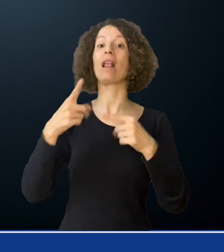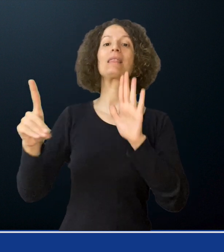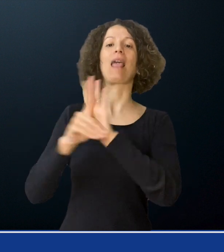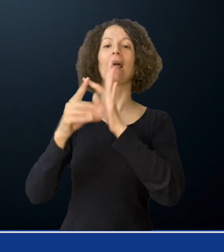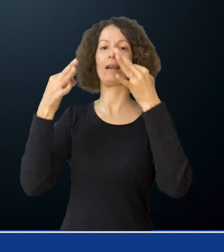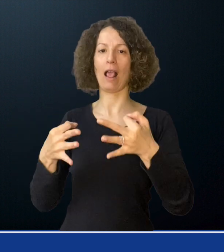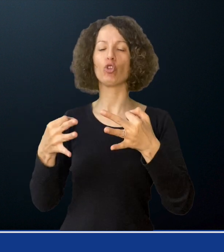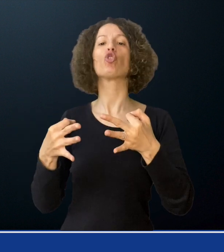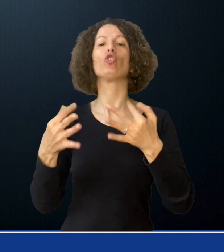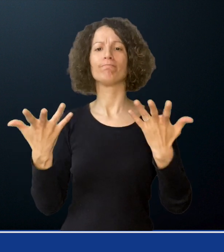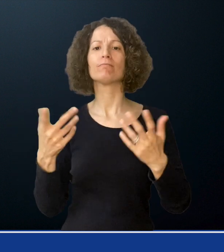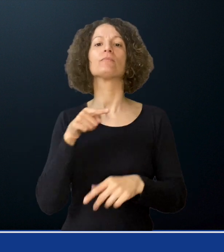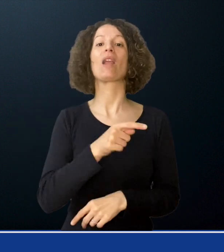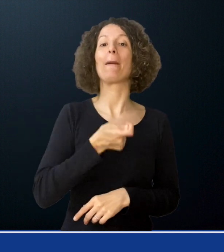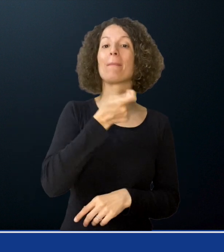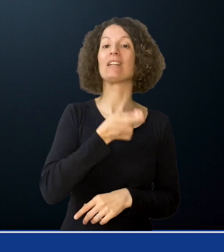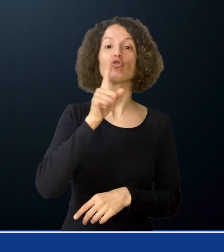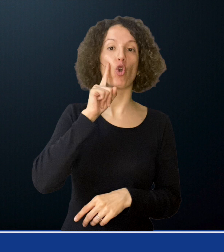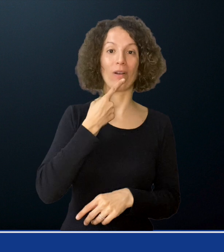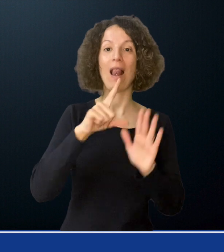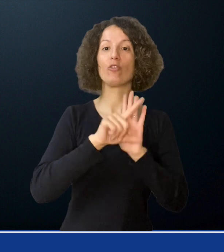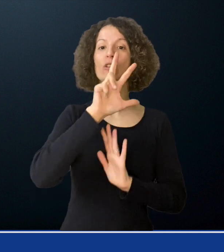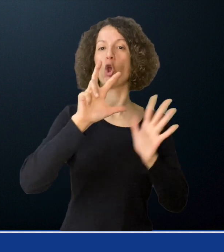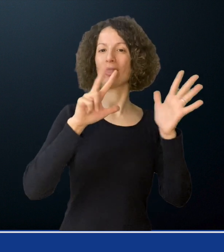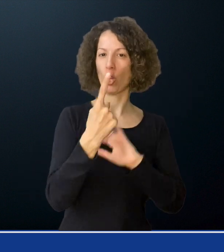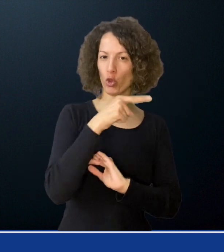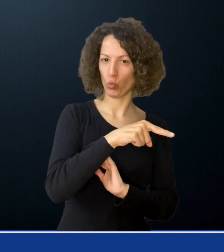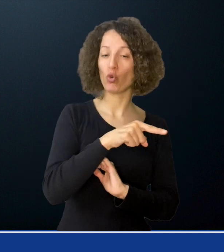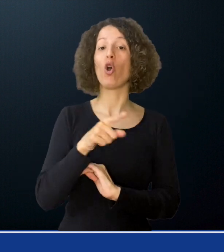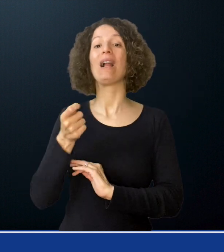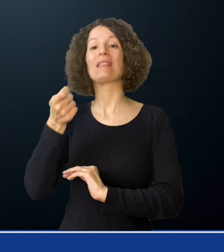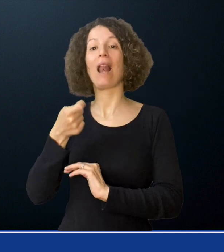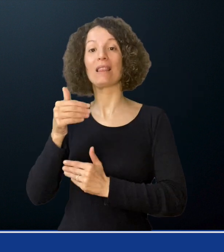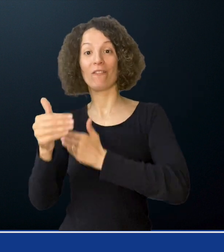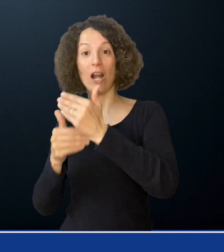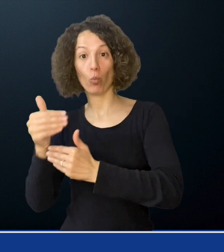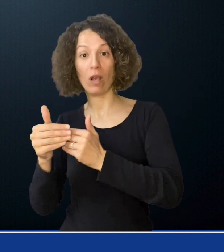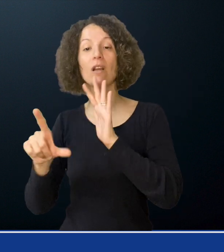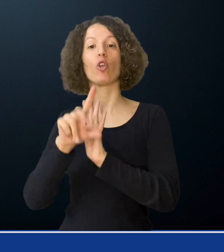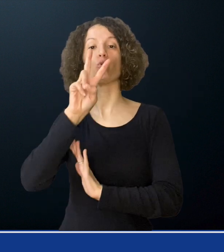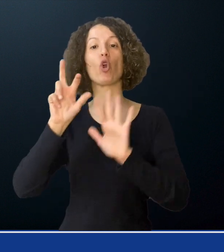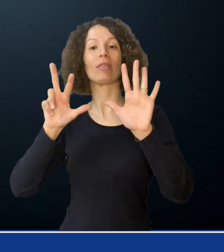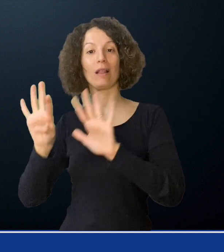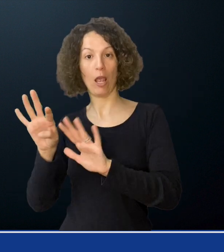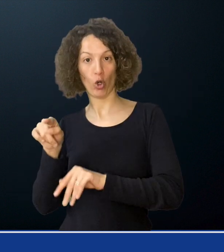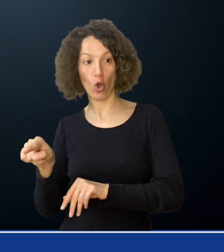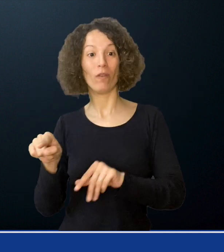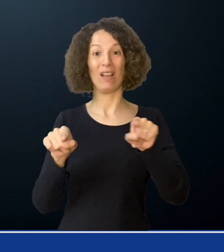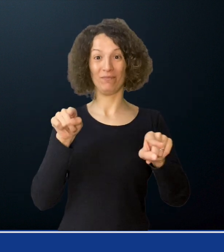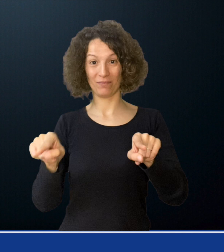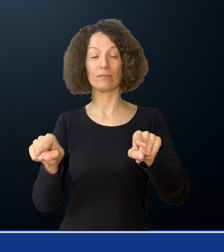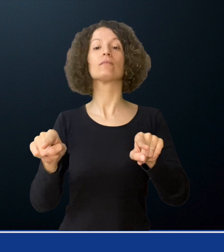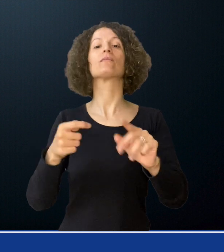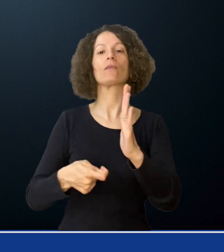In virtù di tale Decreto, nel 2023 sia la pensione di sordità (L.381/70) sia l’indennità di frequenza (Legge 11 ottobre 1990 n.289 )